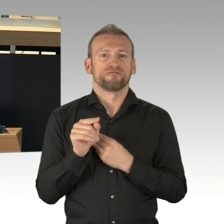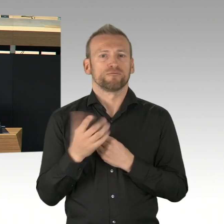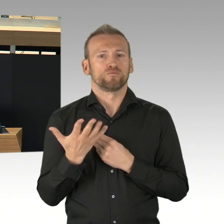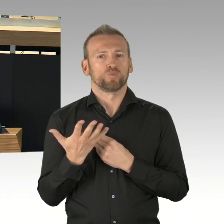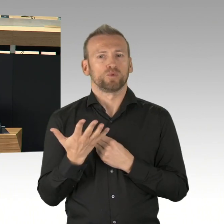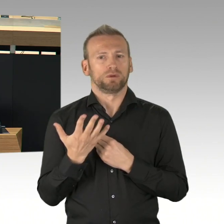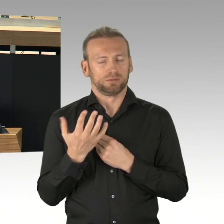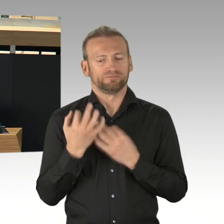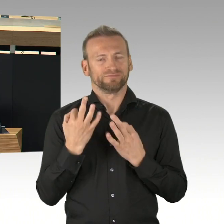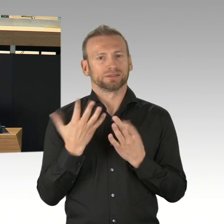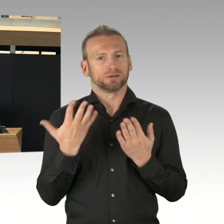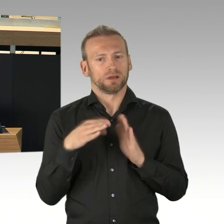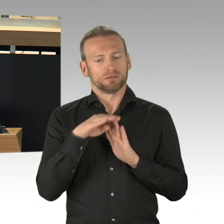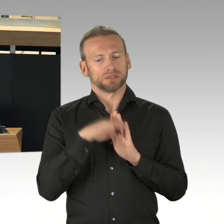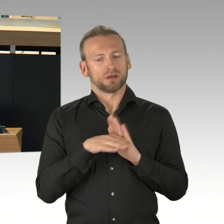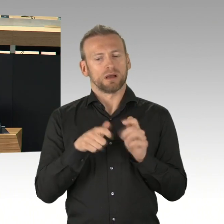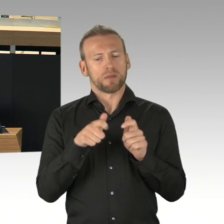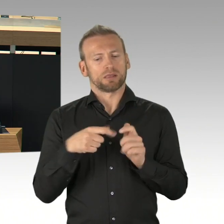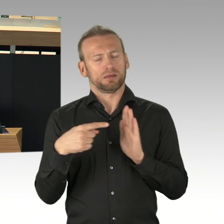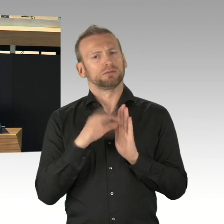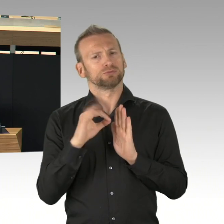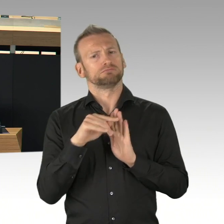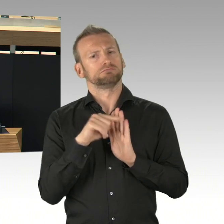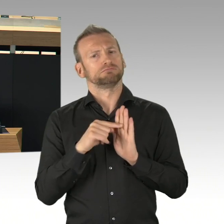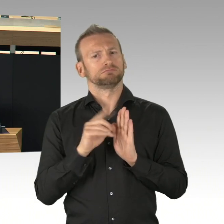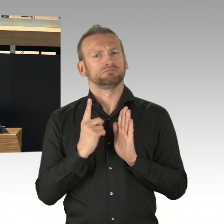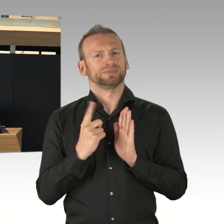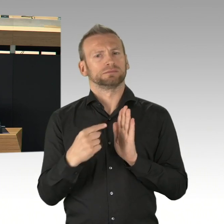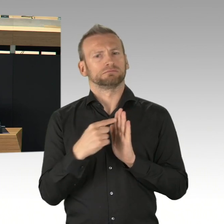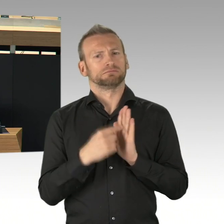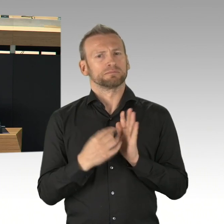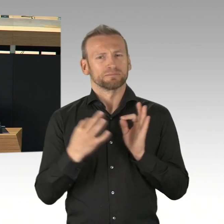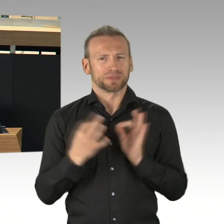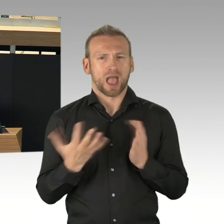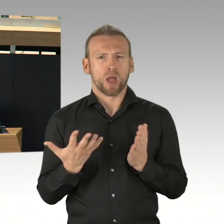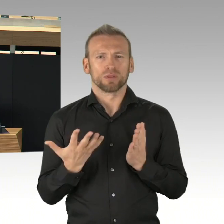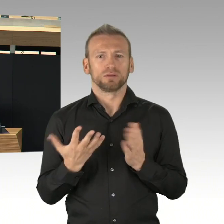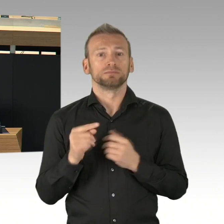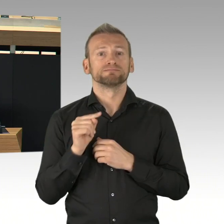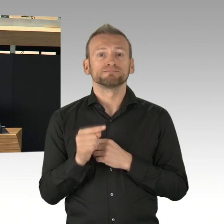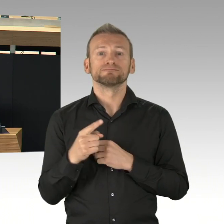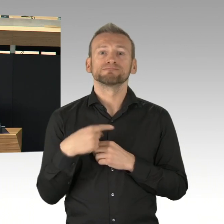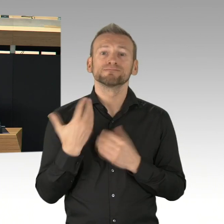wenn am Ende der Mietendeckel vorm Verfassungsgericht fallen sollte. Dann stehen die Mieterinnen und Mieter in unserer Stadt